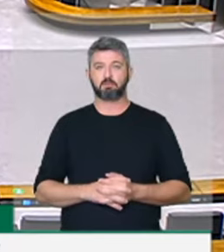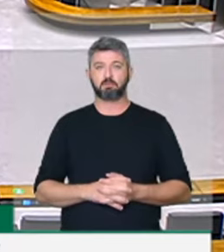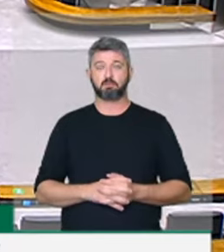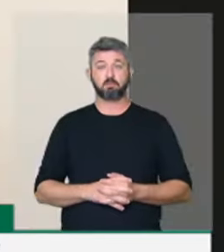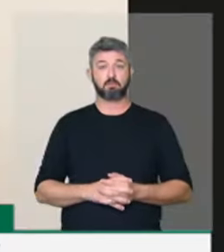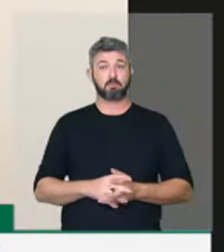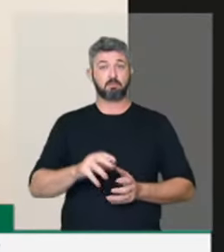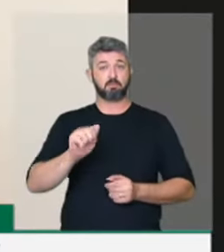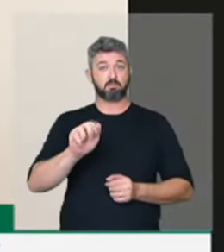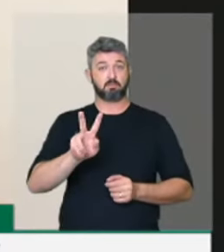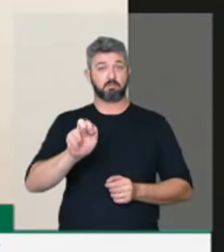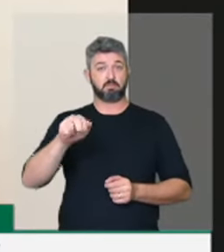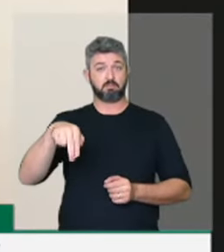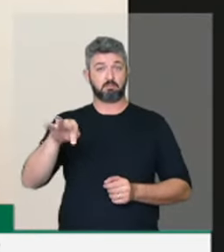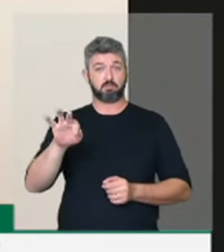SIM AO PROJETO 1010, AO